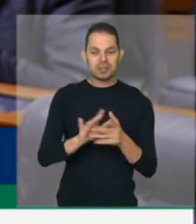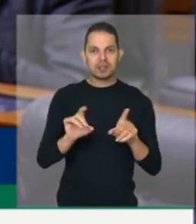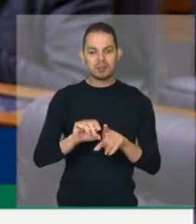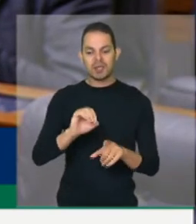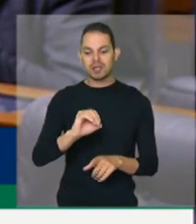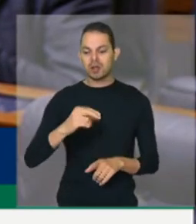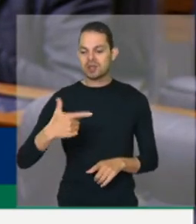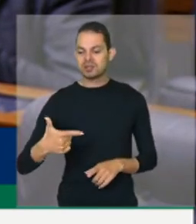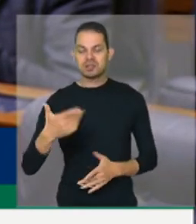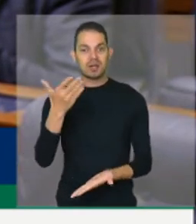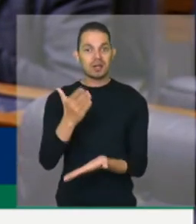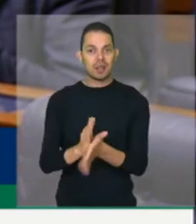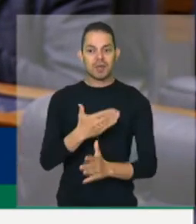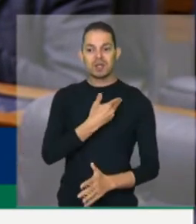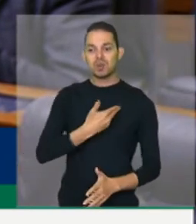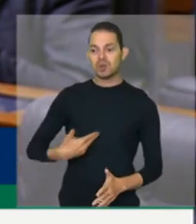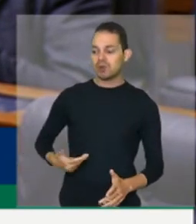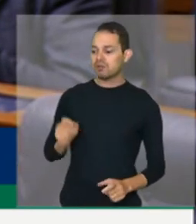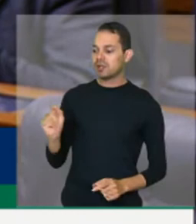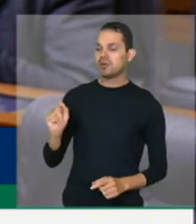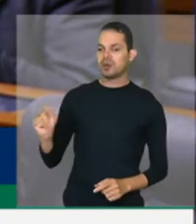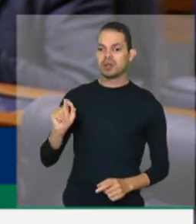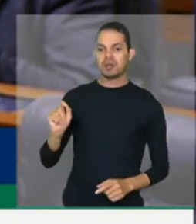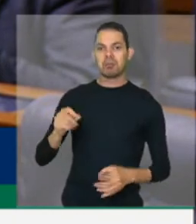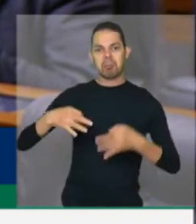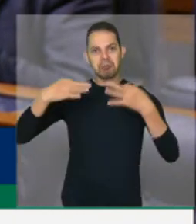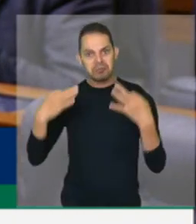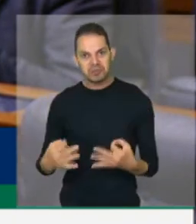GOVERNO QUE, INFELIZMENTE, NÃO FAZ O DEVER DE CASA, ESSA CASA, SENHOR PRESIDENTE, TEM